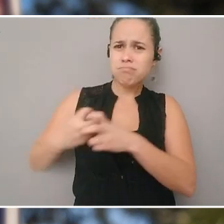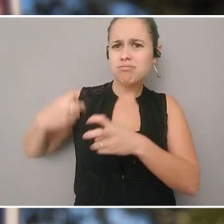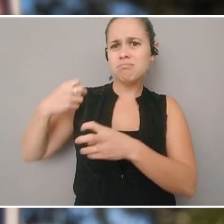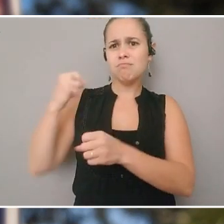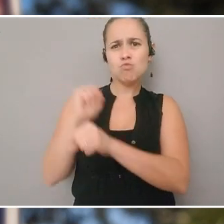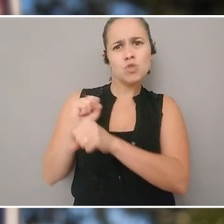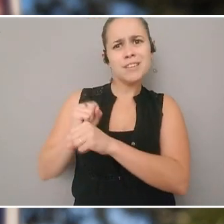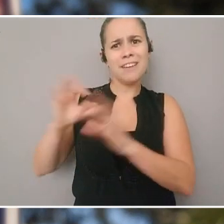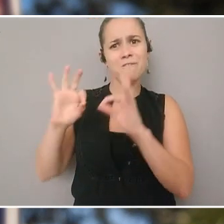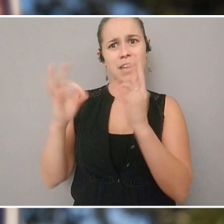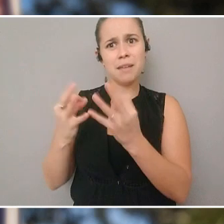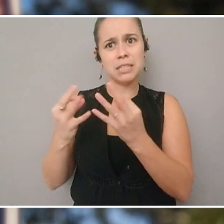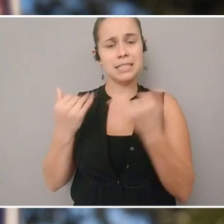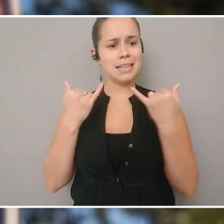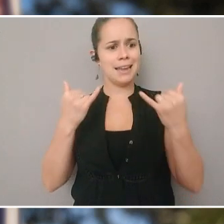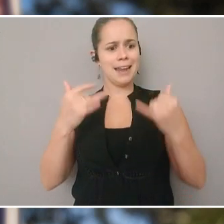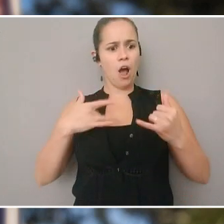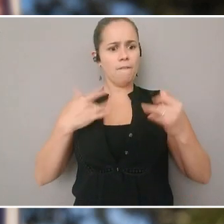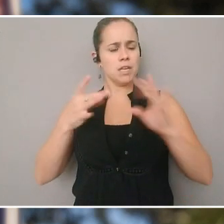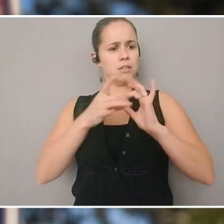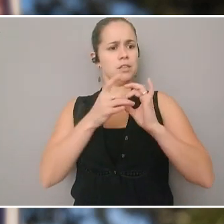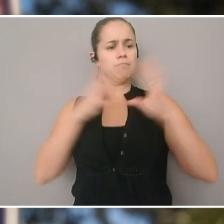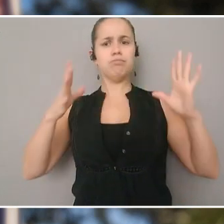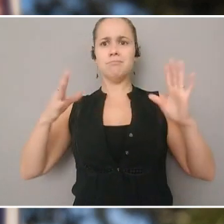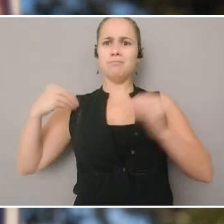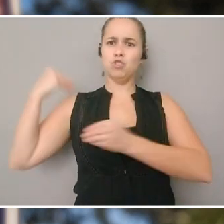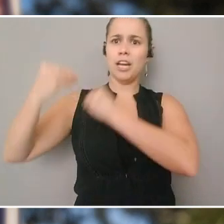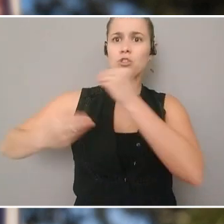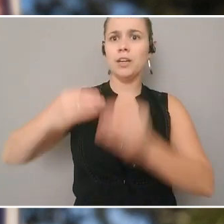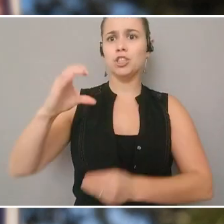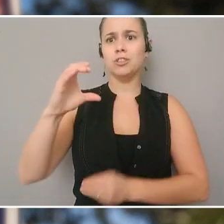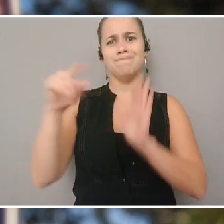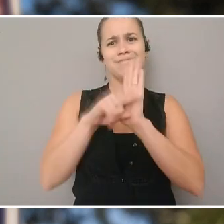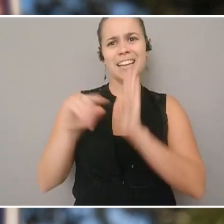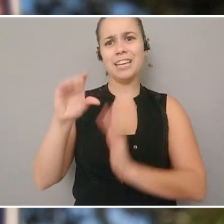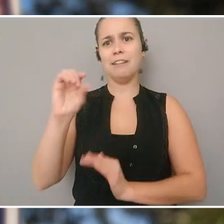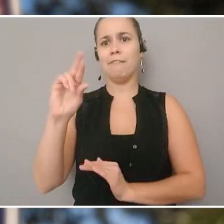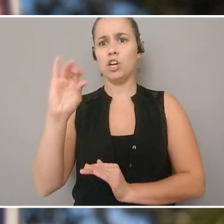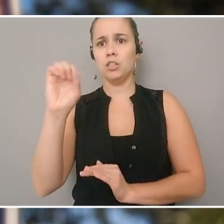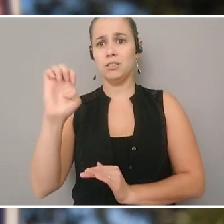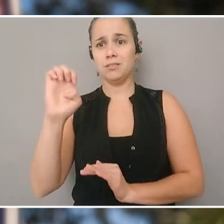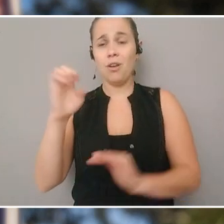lo que parecen ser maldiciones generacionales.